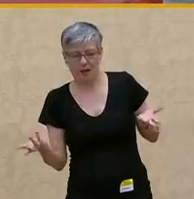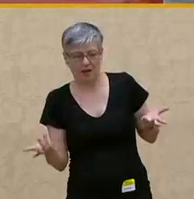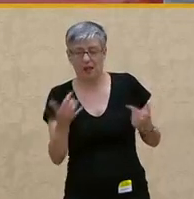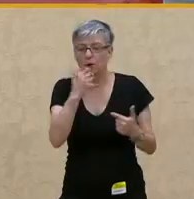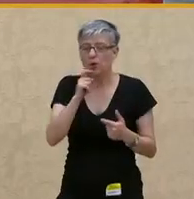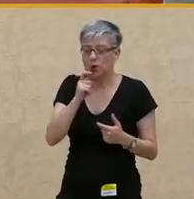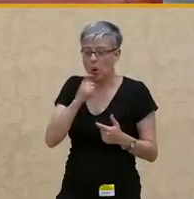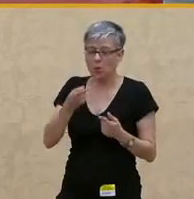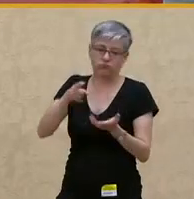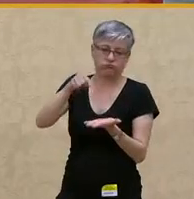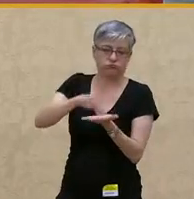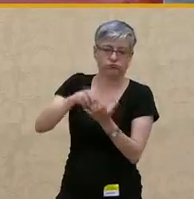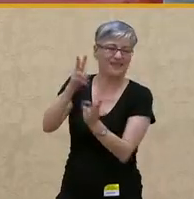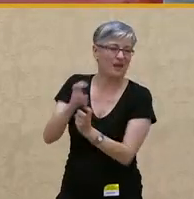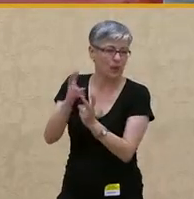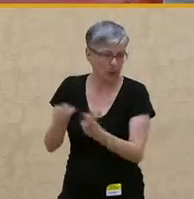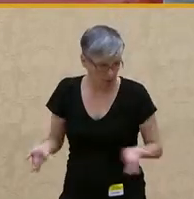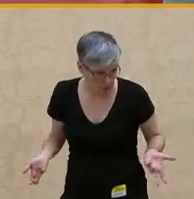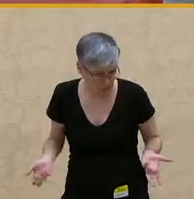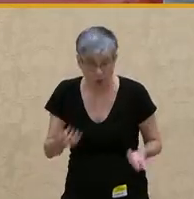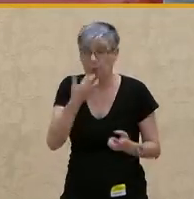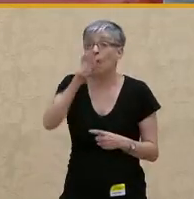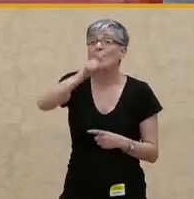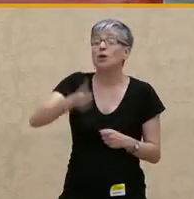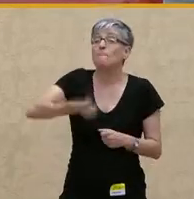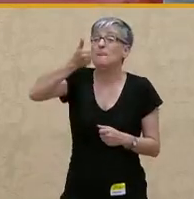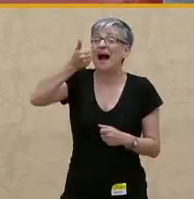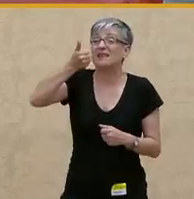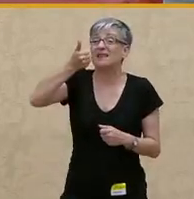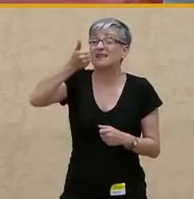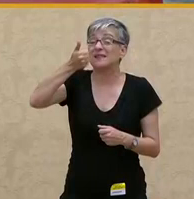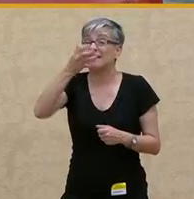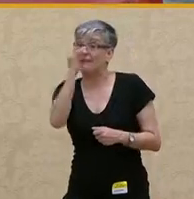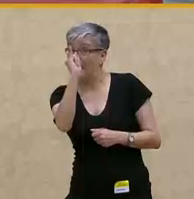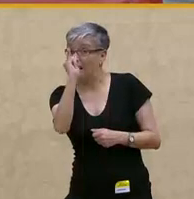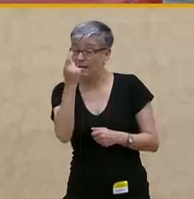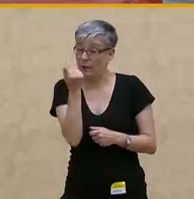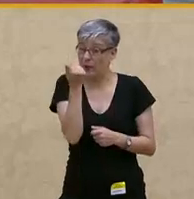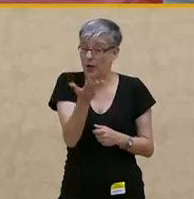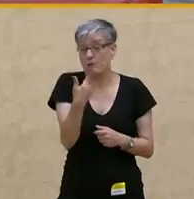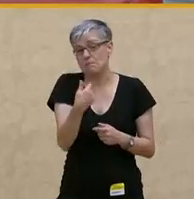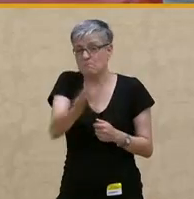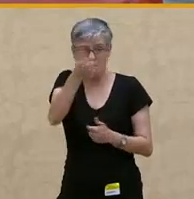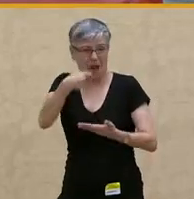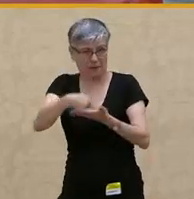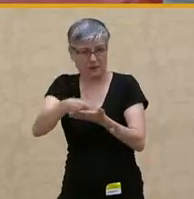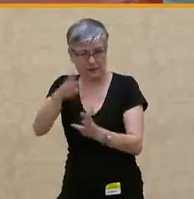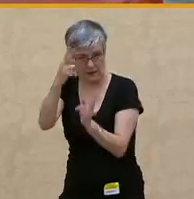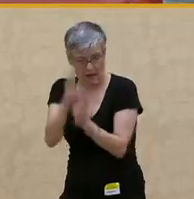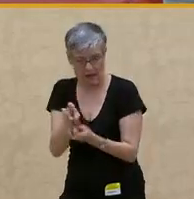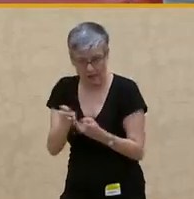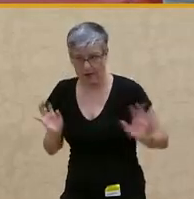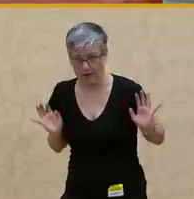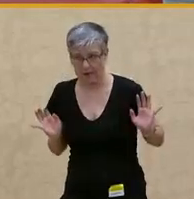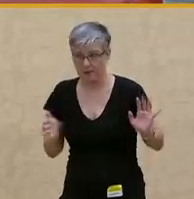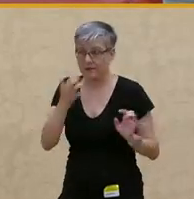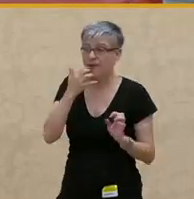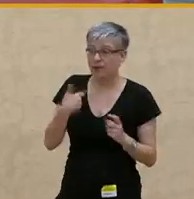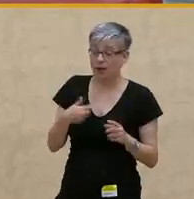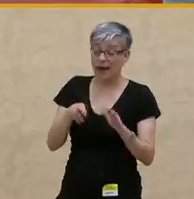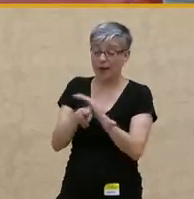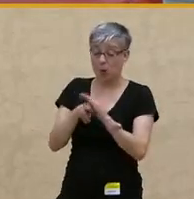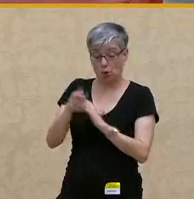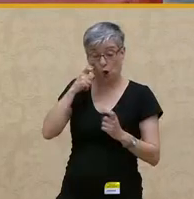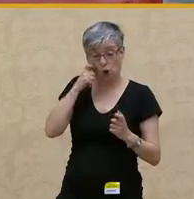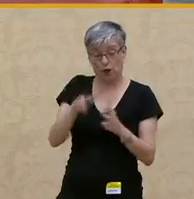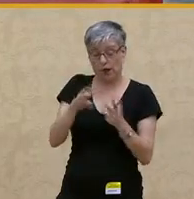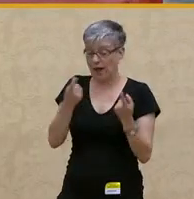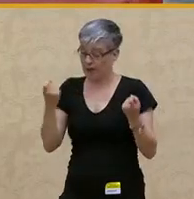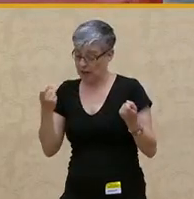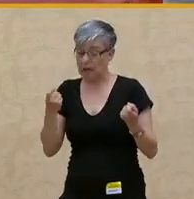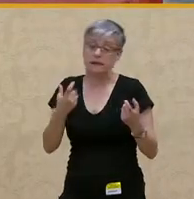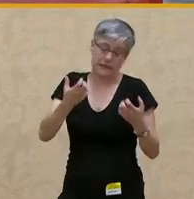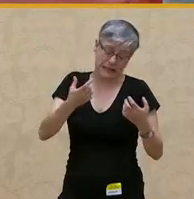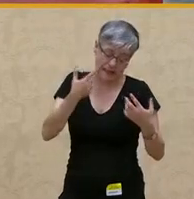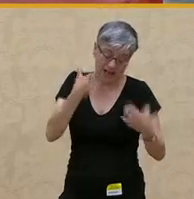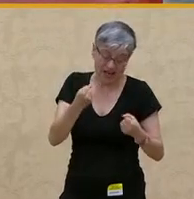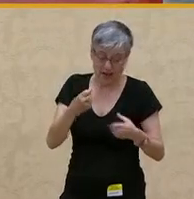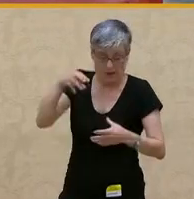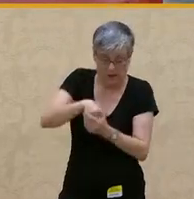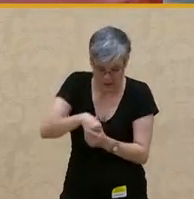tributación. Quien más tenga, que pague más. Lo sanitario a veces consume muchos recursos